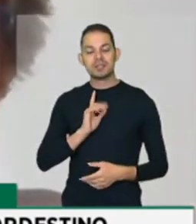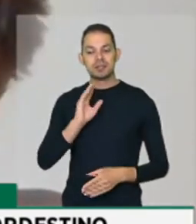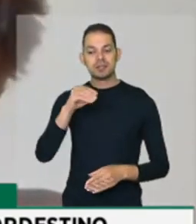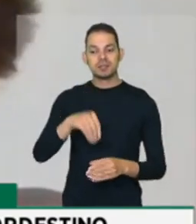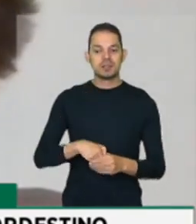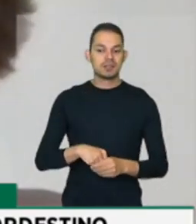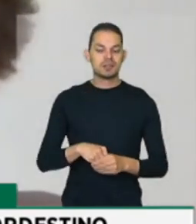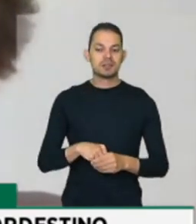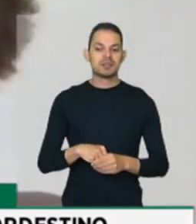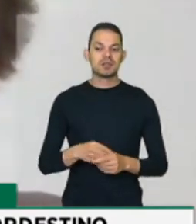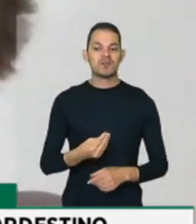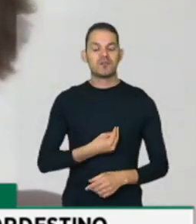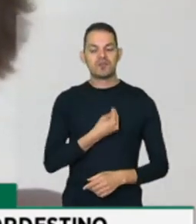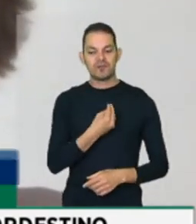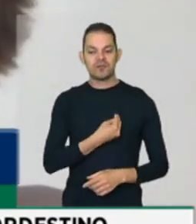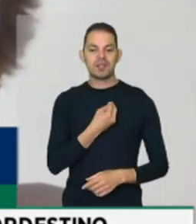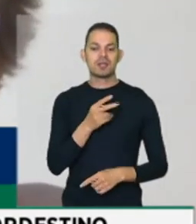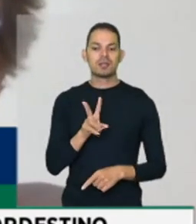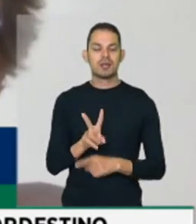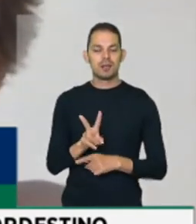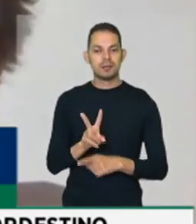PARTE DE UMA TRAMA DE VIDA QUE TEM QUE SER PRESERVADA NÓS TIVEMOS UM ESCÂNDALO NESSE PAÍS, O ÓLEO ENTRANDO DENTRO